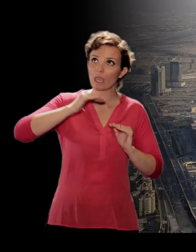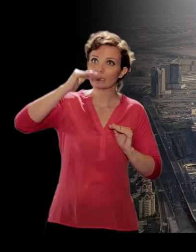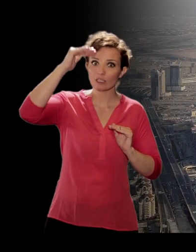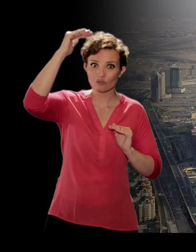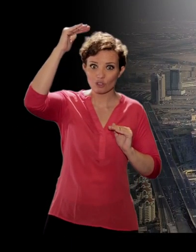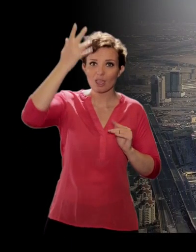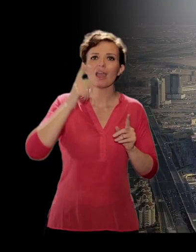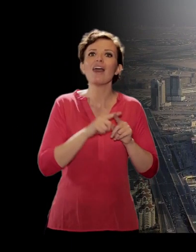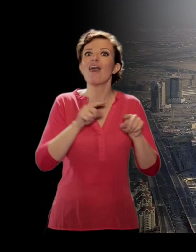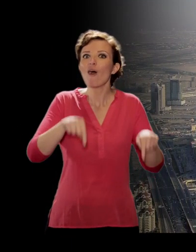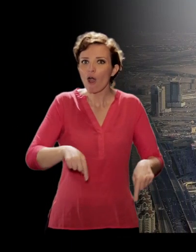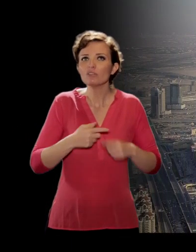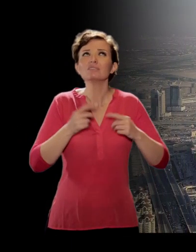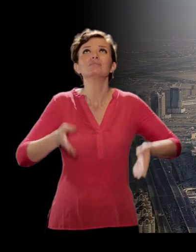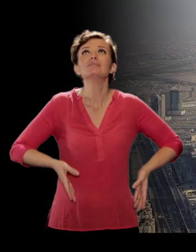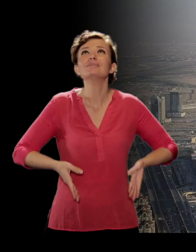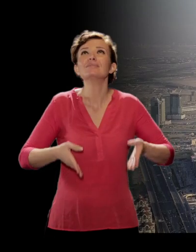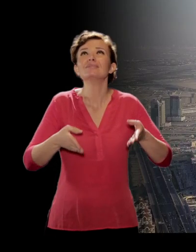oggi abbiamo edifici alti...